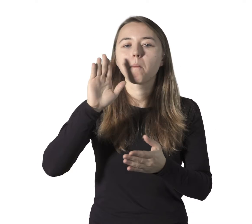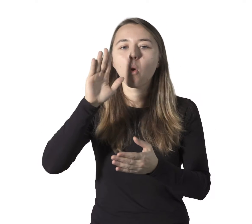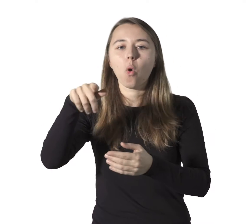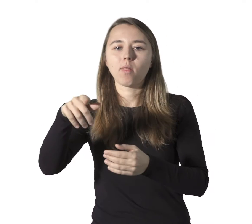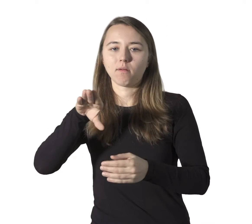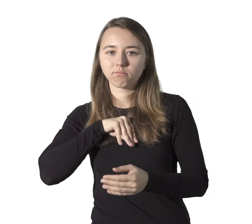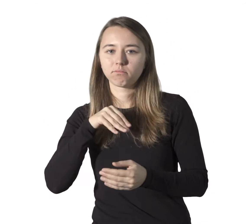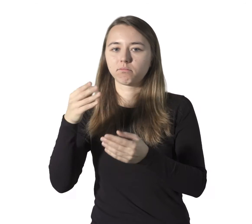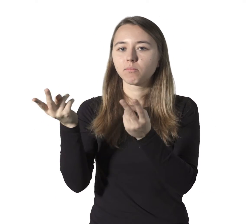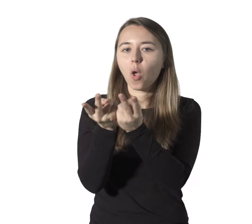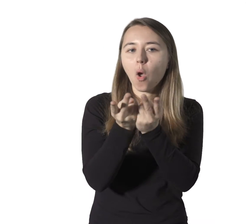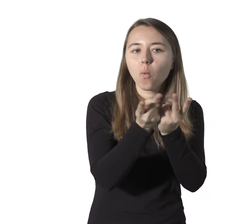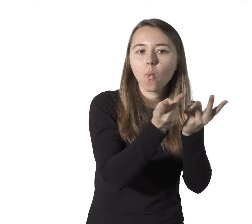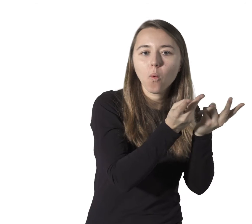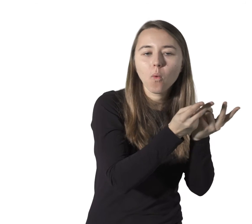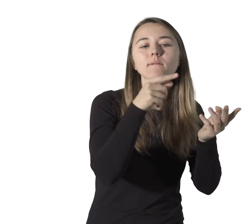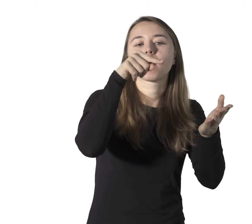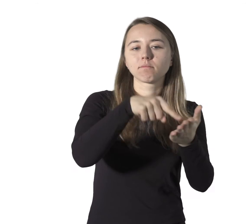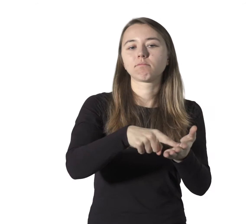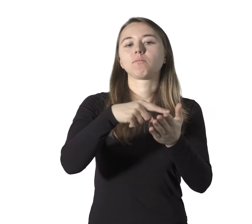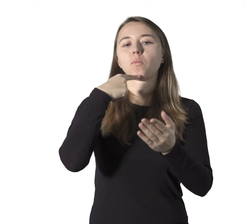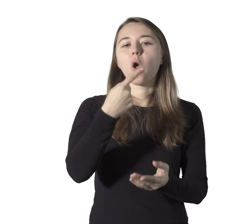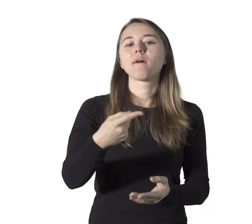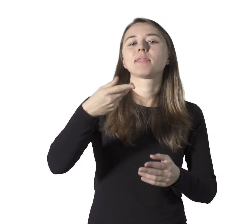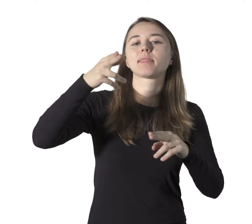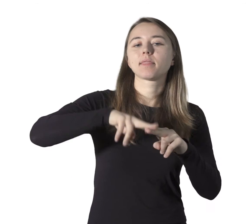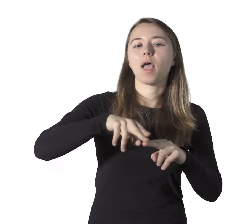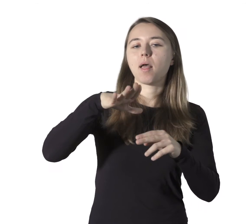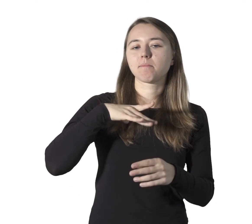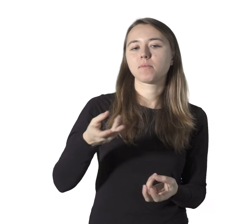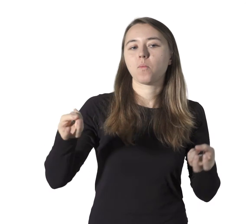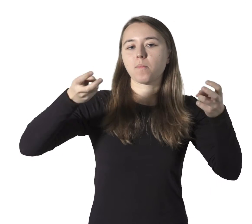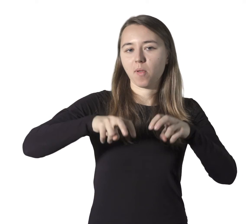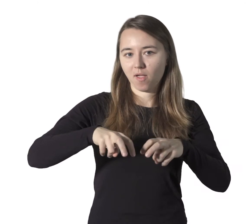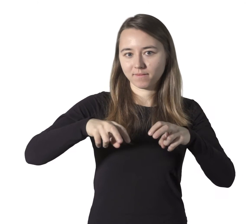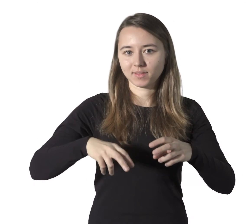Dzięki temu mogą zestawiać ze sobą próbki i ocenić wiek drzewa.